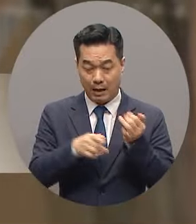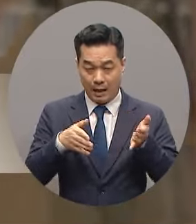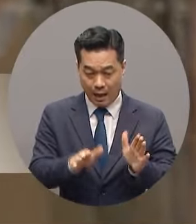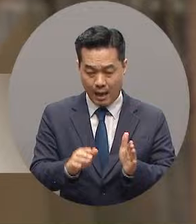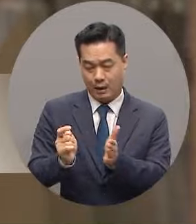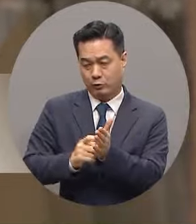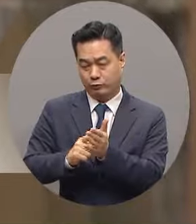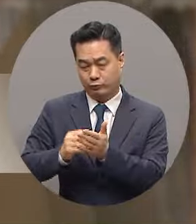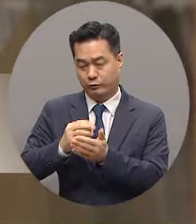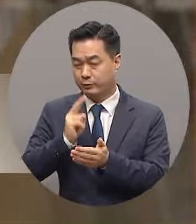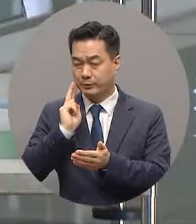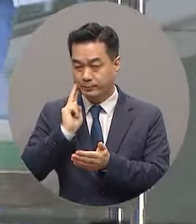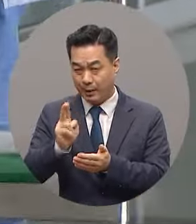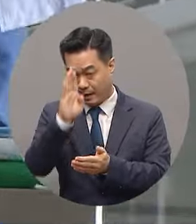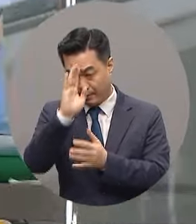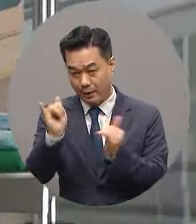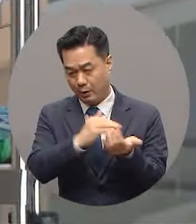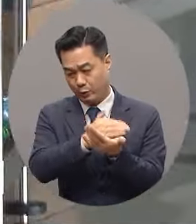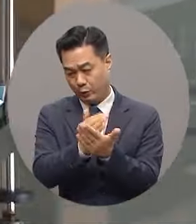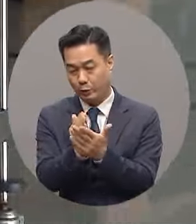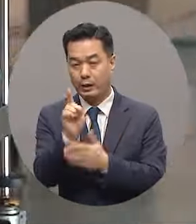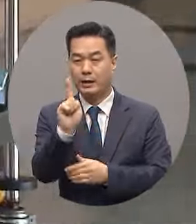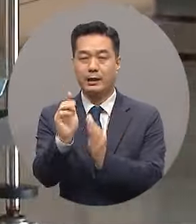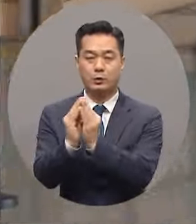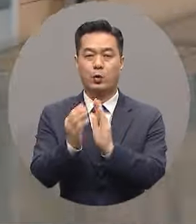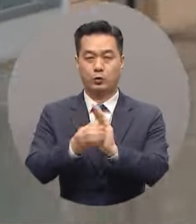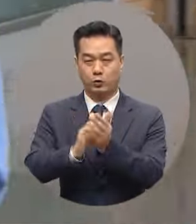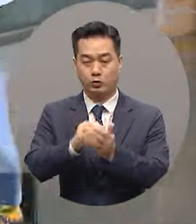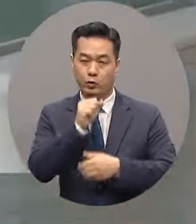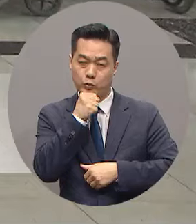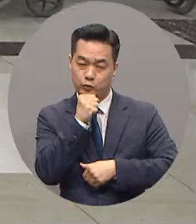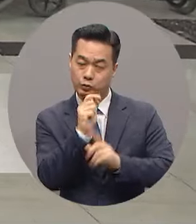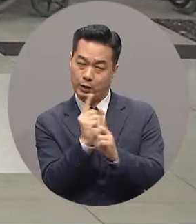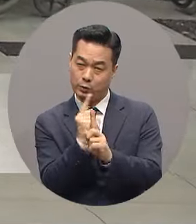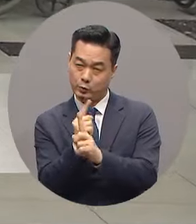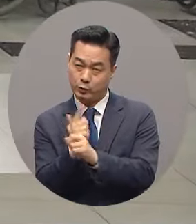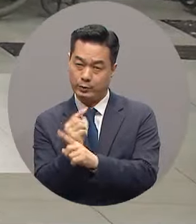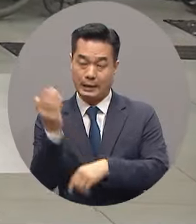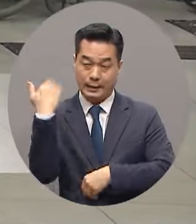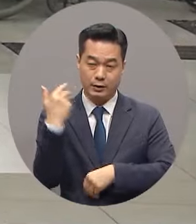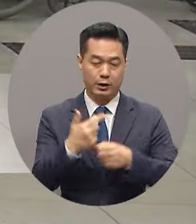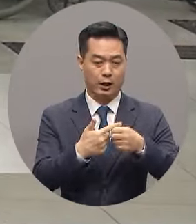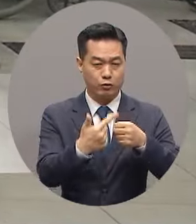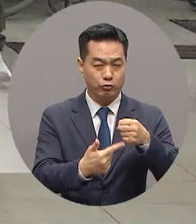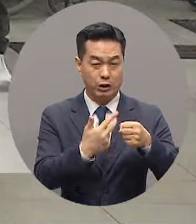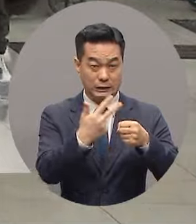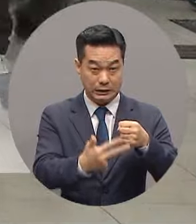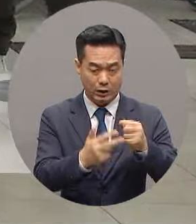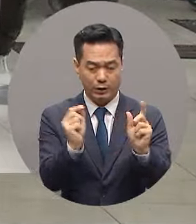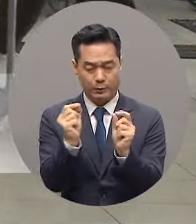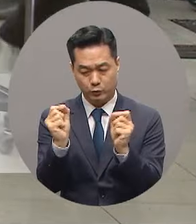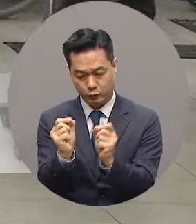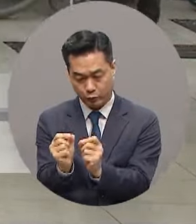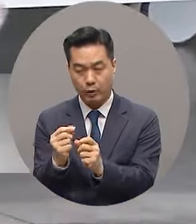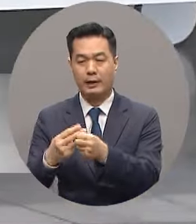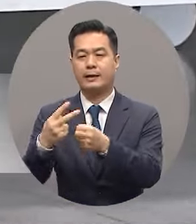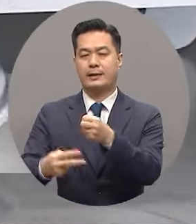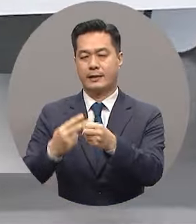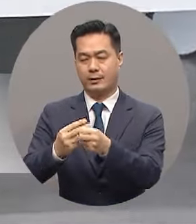올해부터 중증 소아, 분만, 중증 응급 등 필수 의료 분야에 1조 원을 투입하며 수가